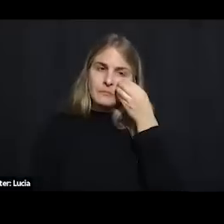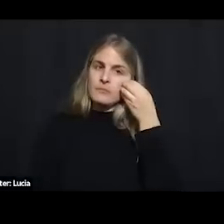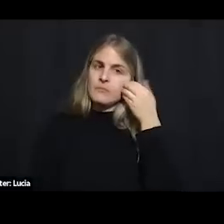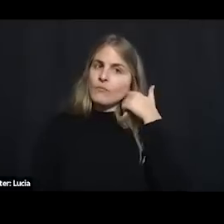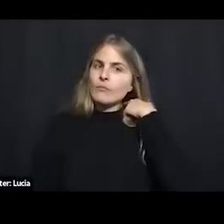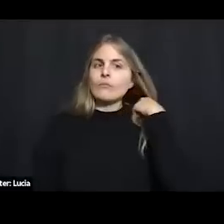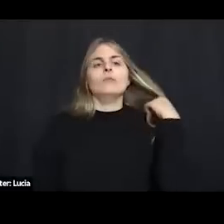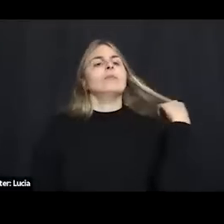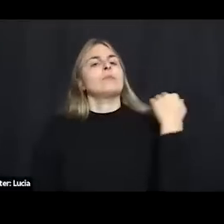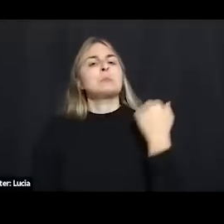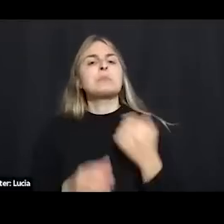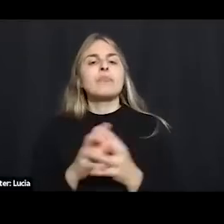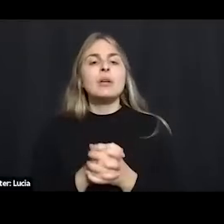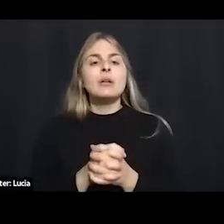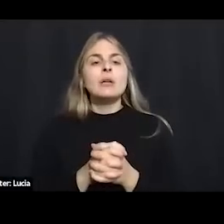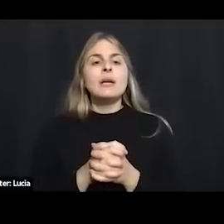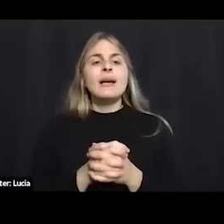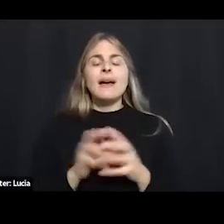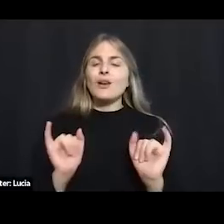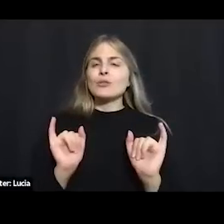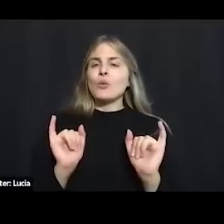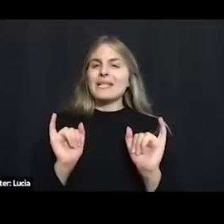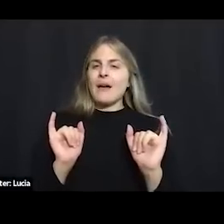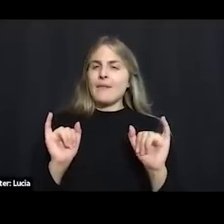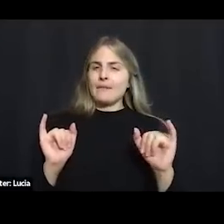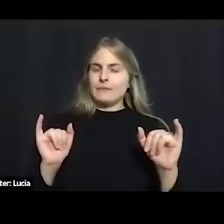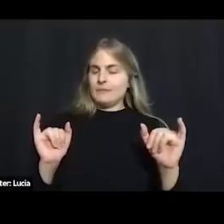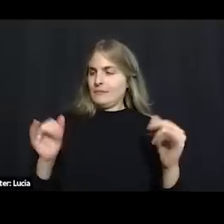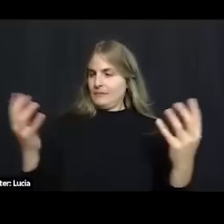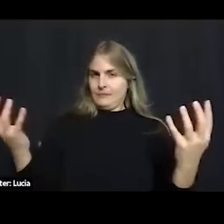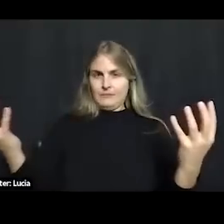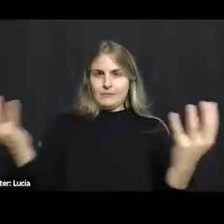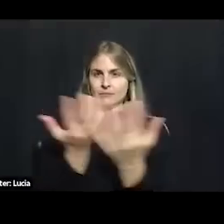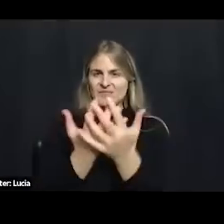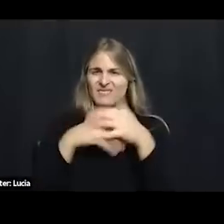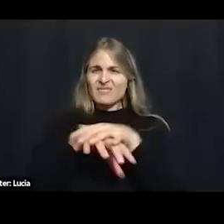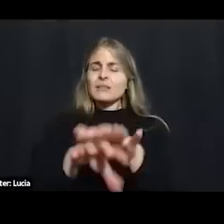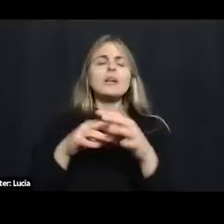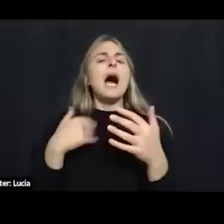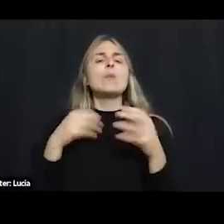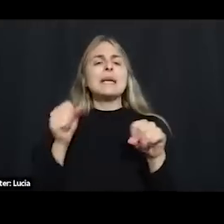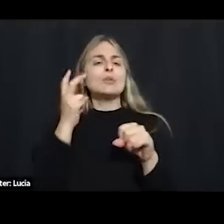Finalmente, a pesar de ser transversal, me interesó ver cómo estas experiencias diferían entre aquellos que actualmente están sin hogar